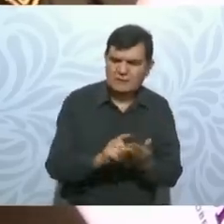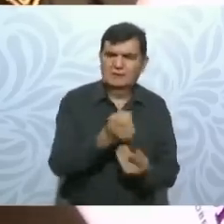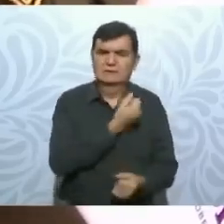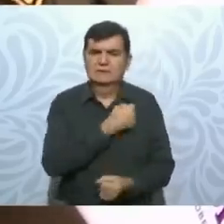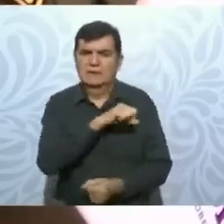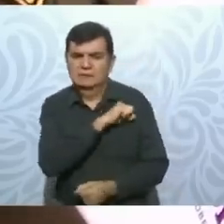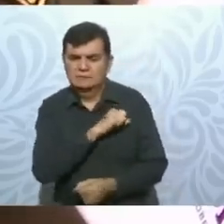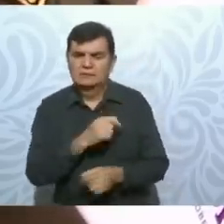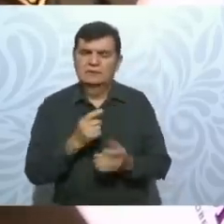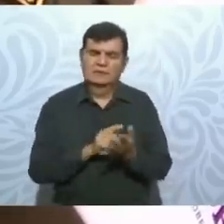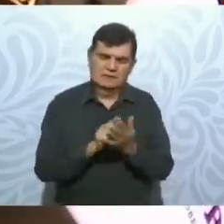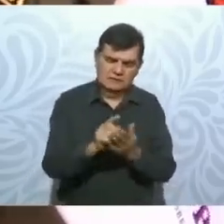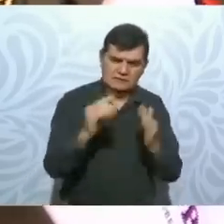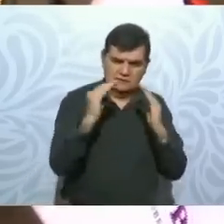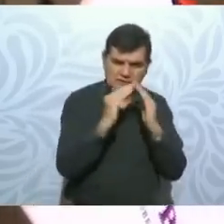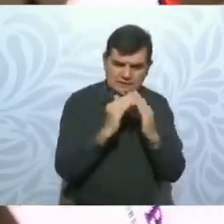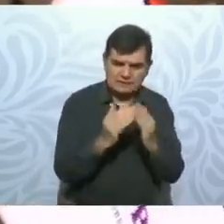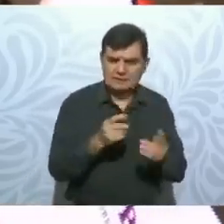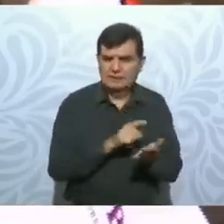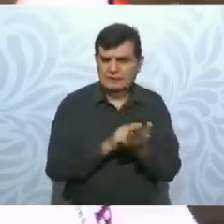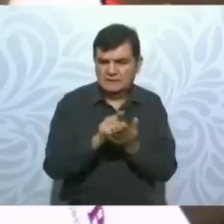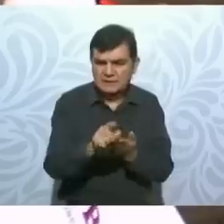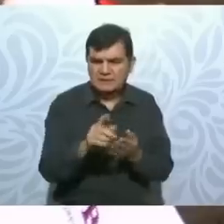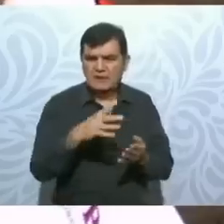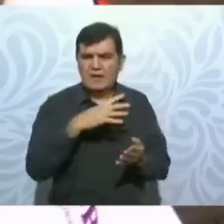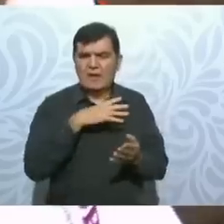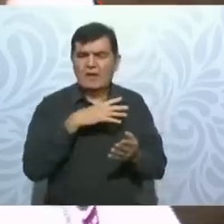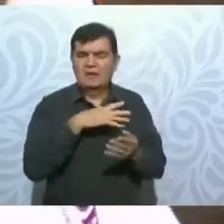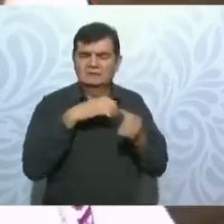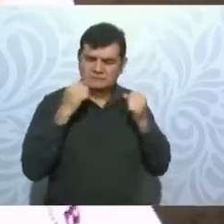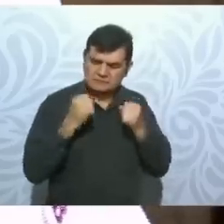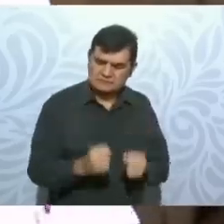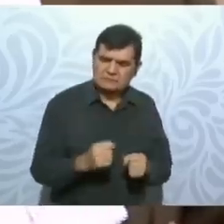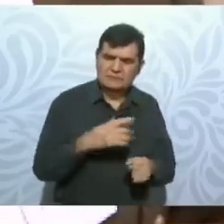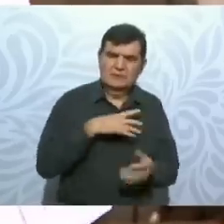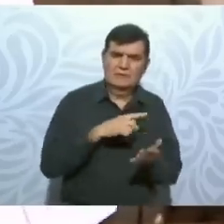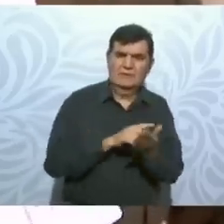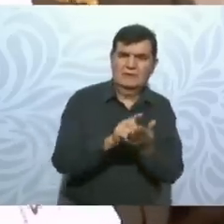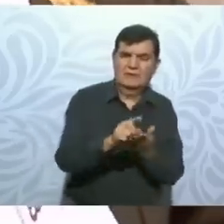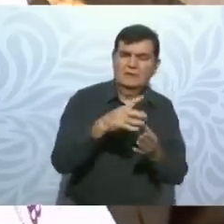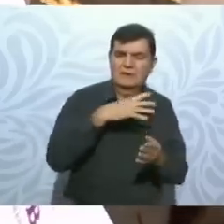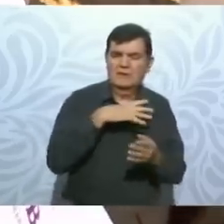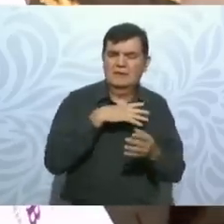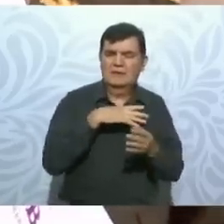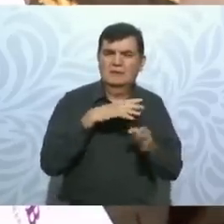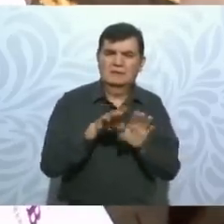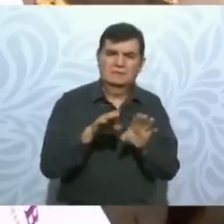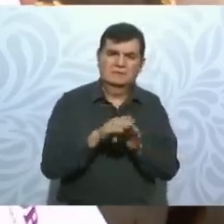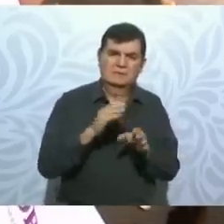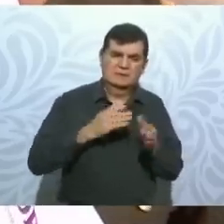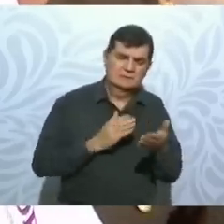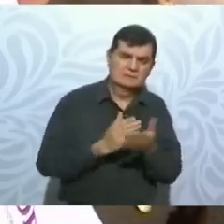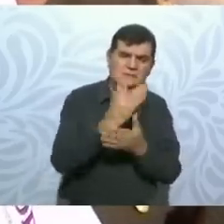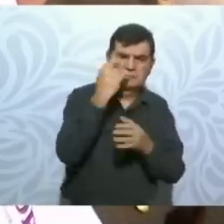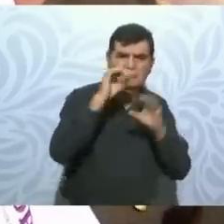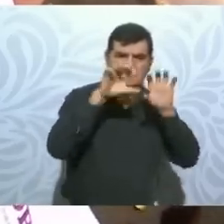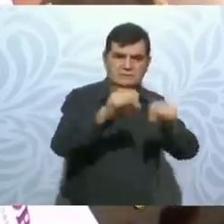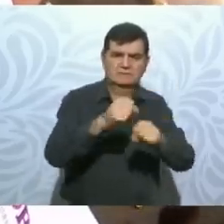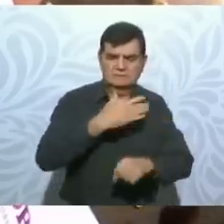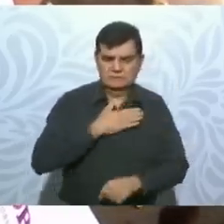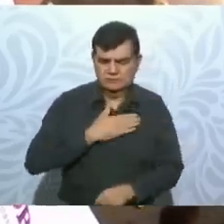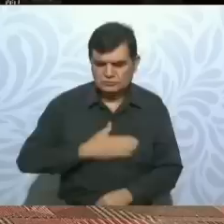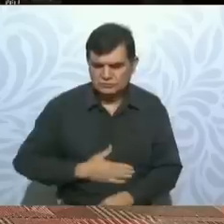a la vivienda derecho a la seguridad y derecho al acceso a la justicia la transformación de nuestro